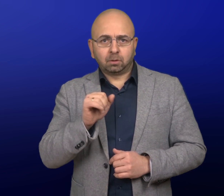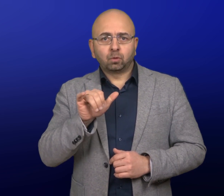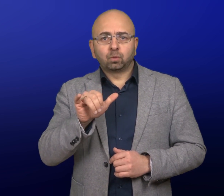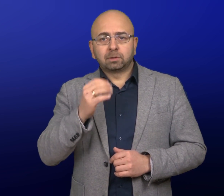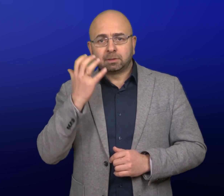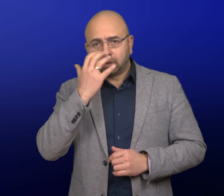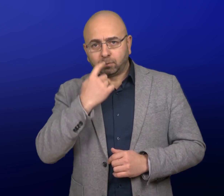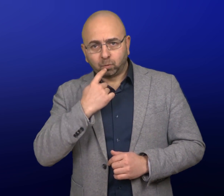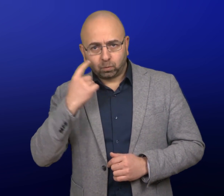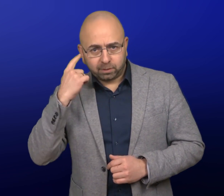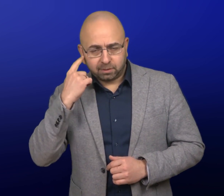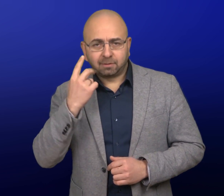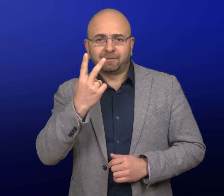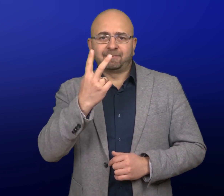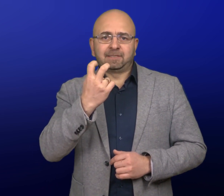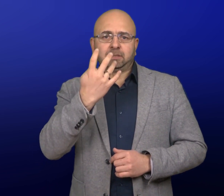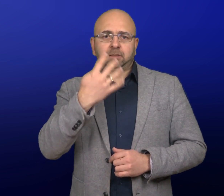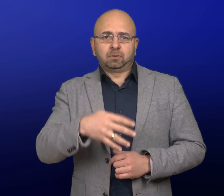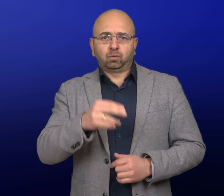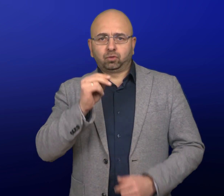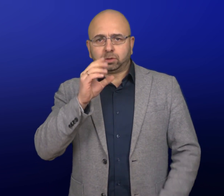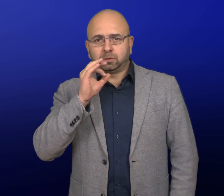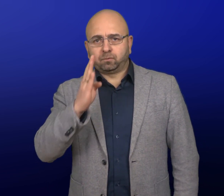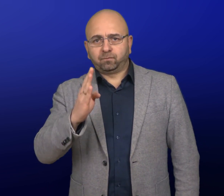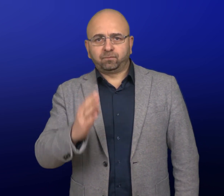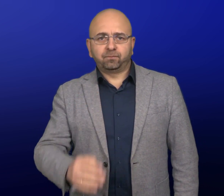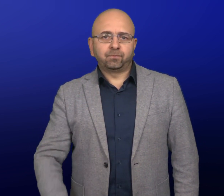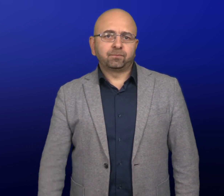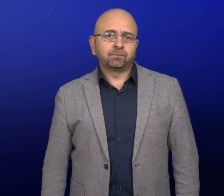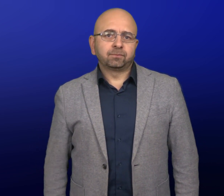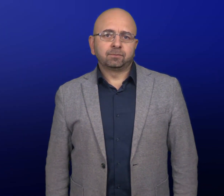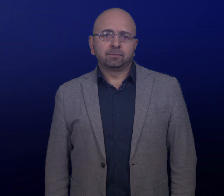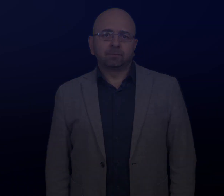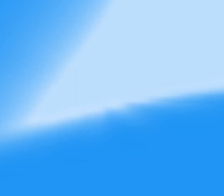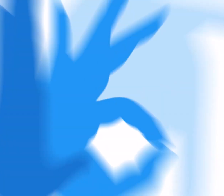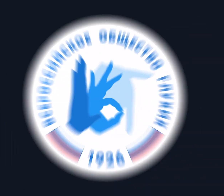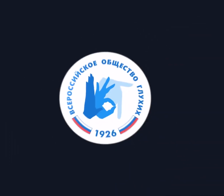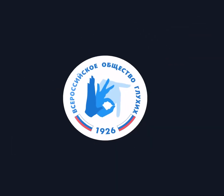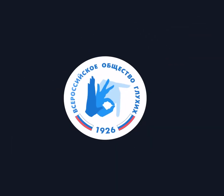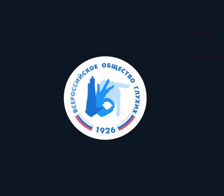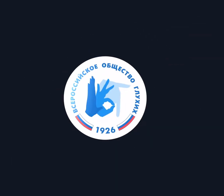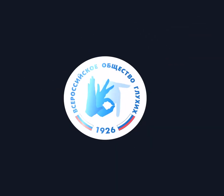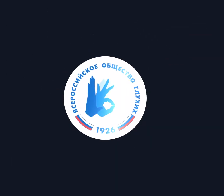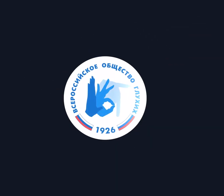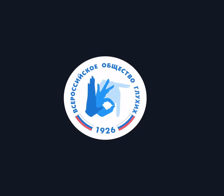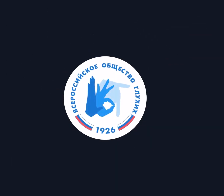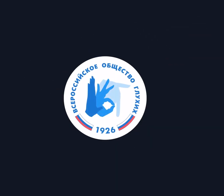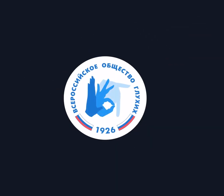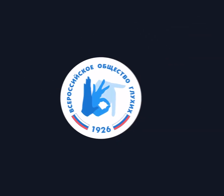А у слепоглухих – 240 часов в год. Видео - Роман Парфёнов Субтитры - Андрей Попов